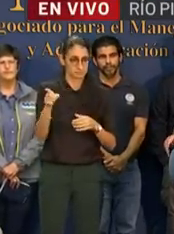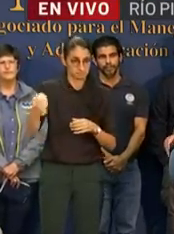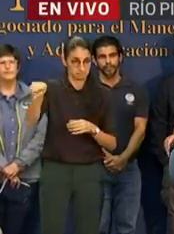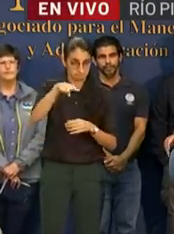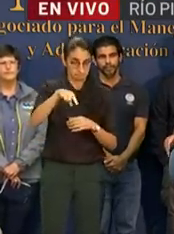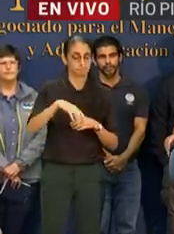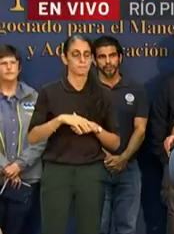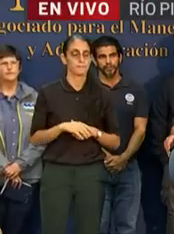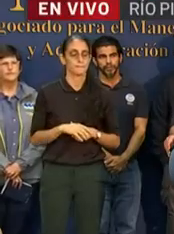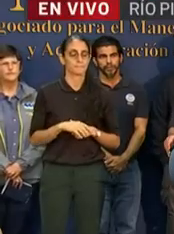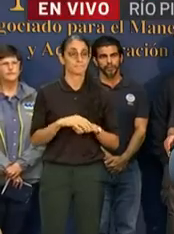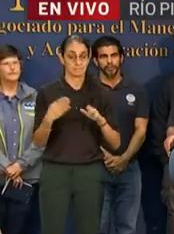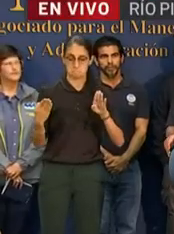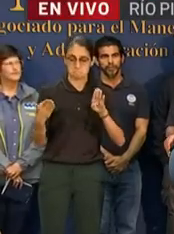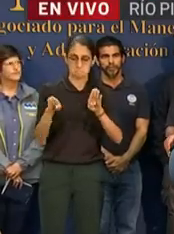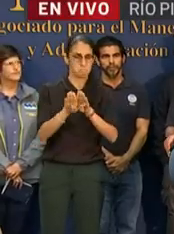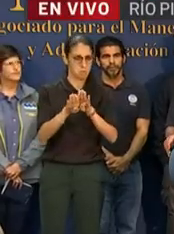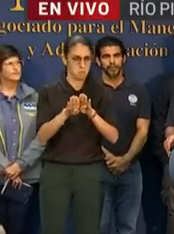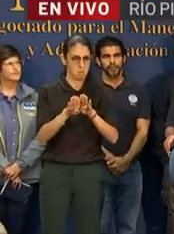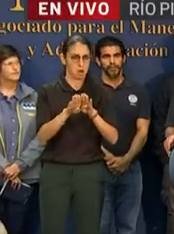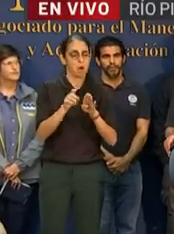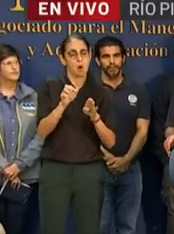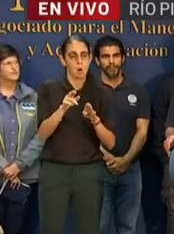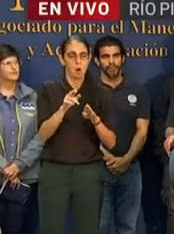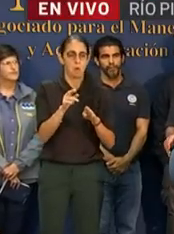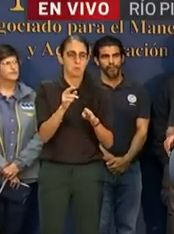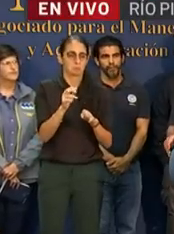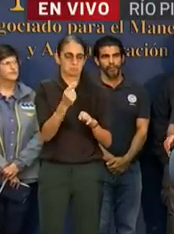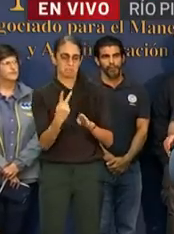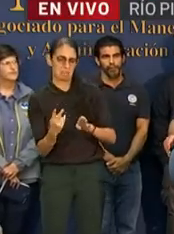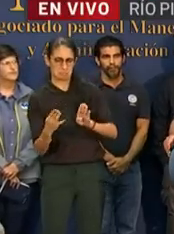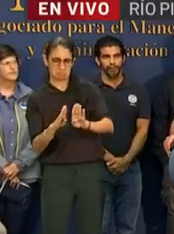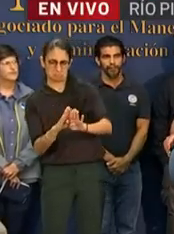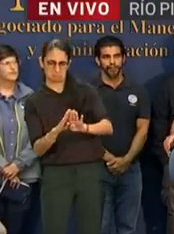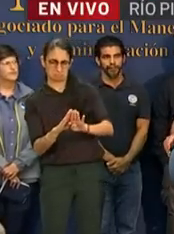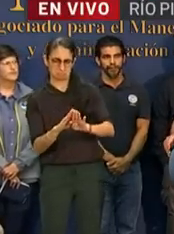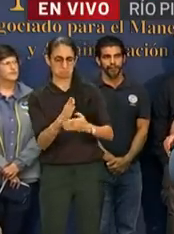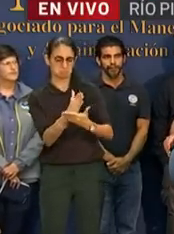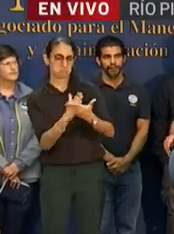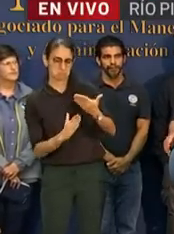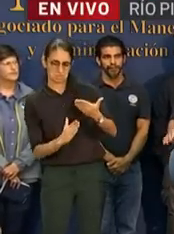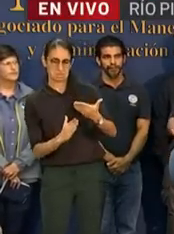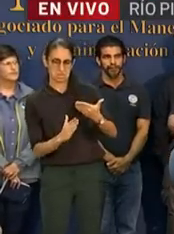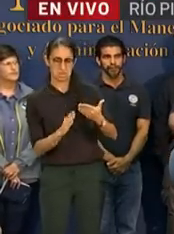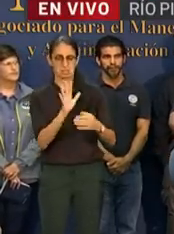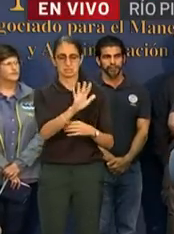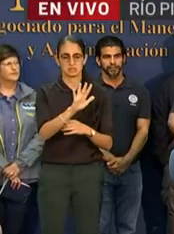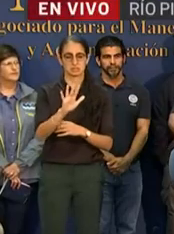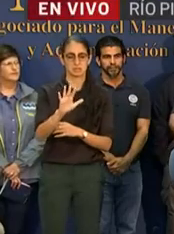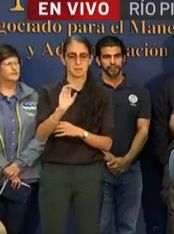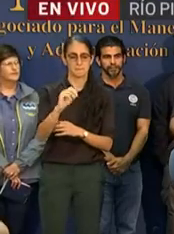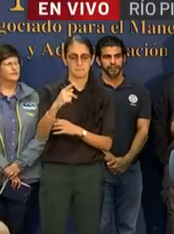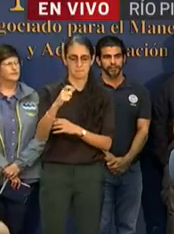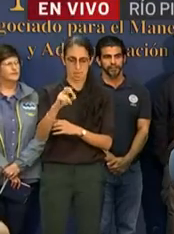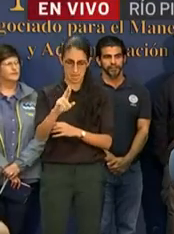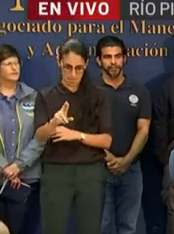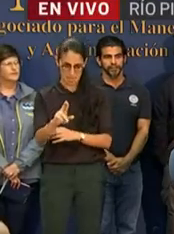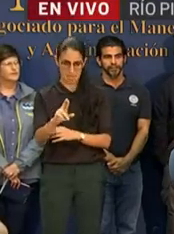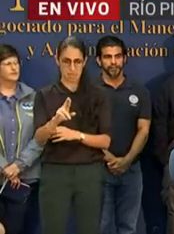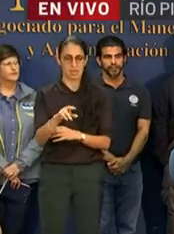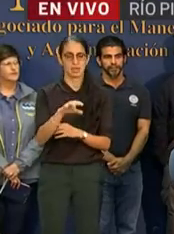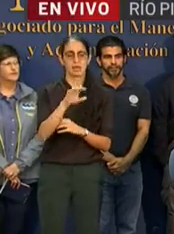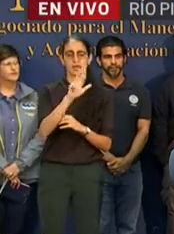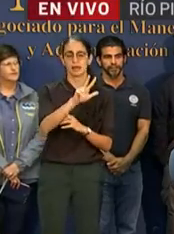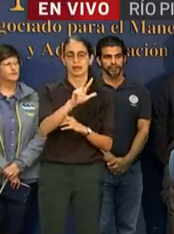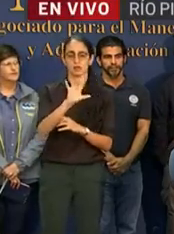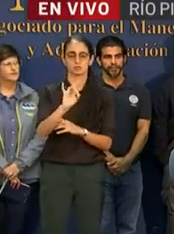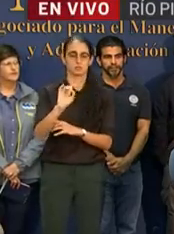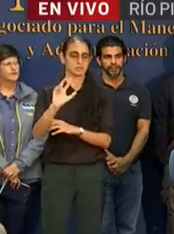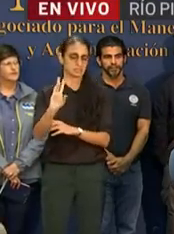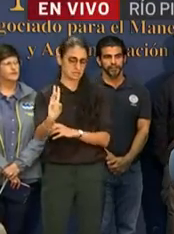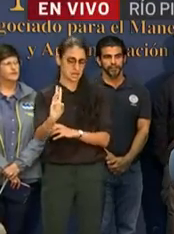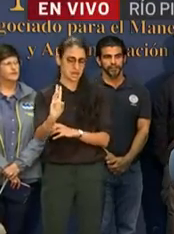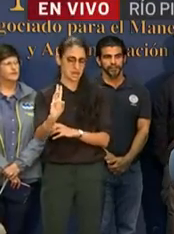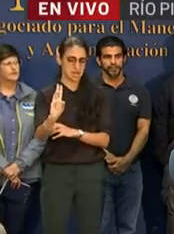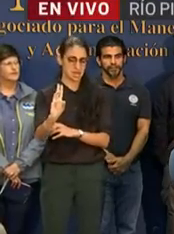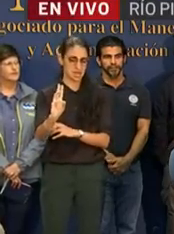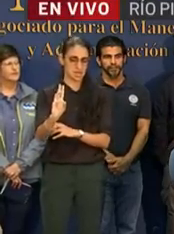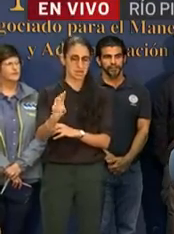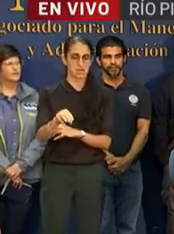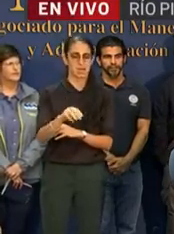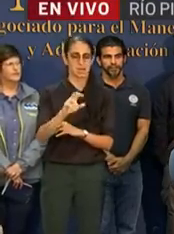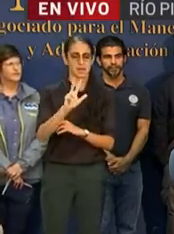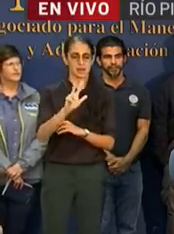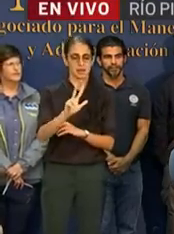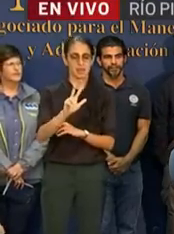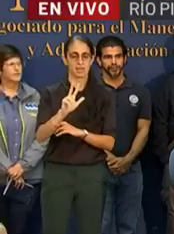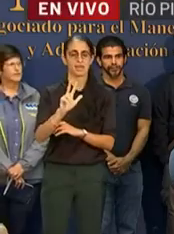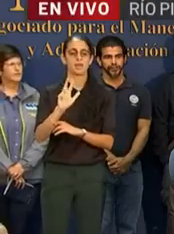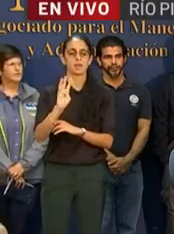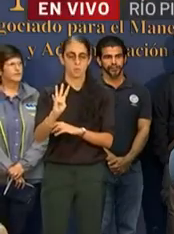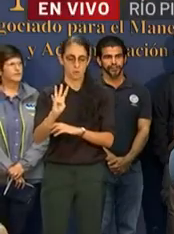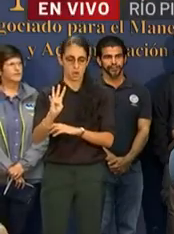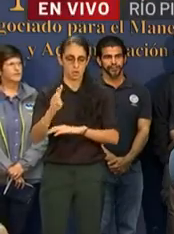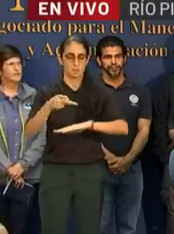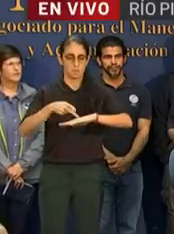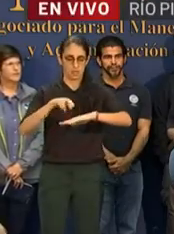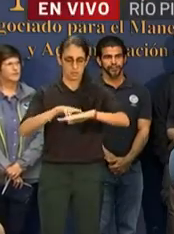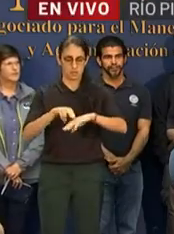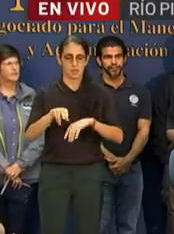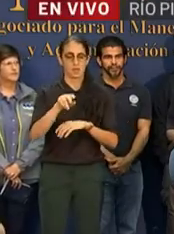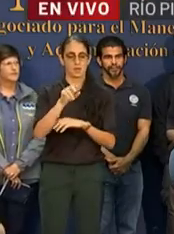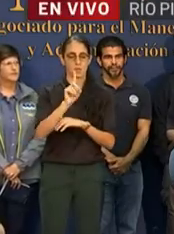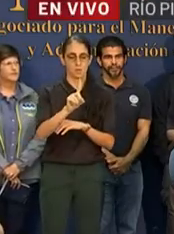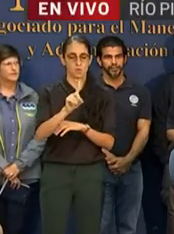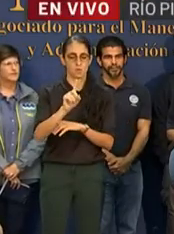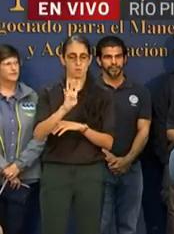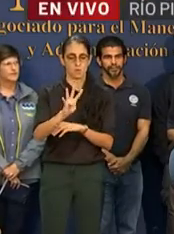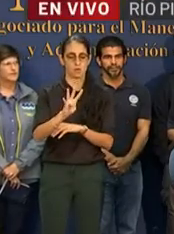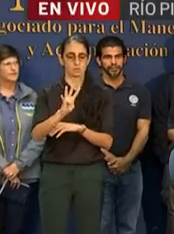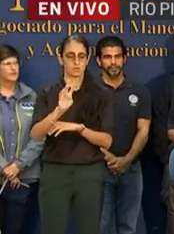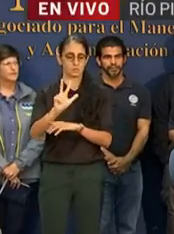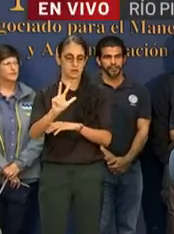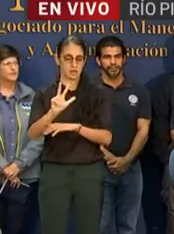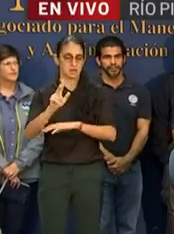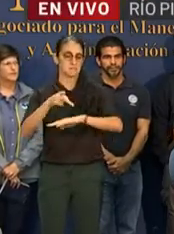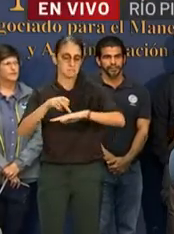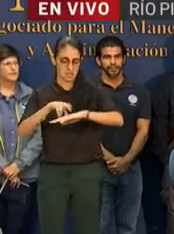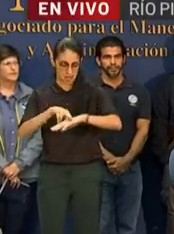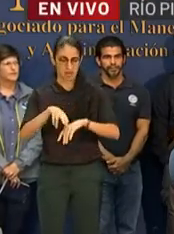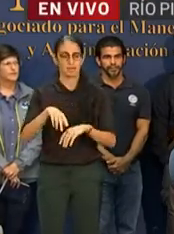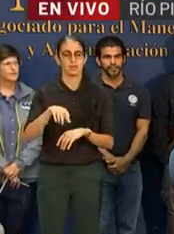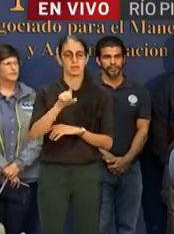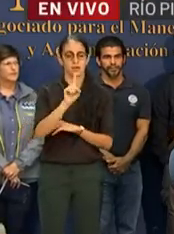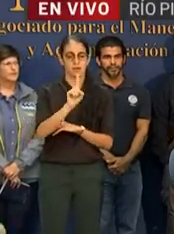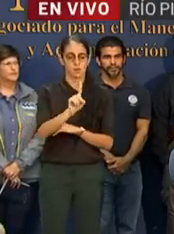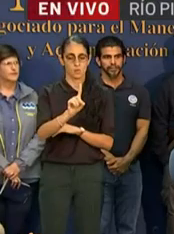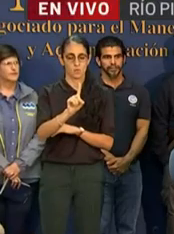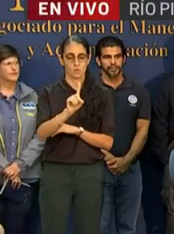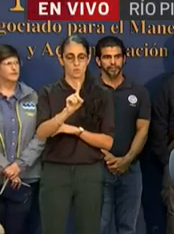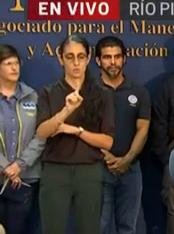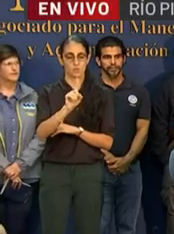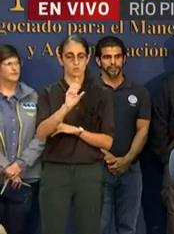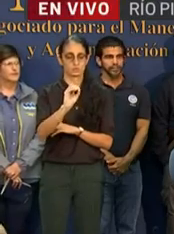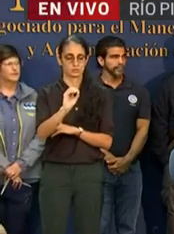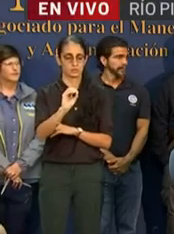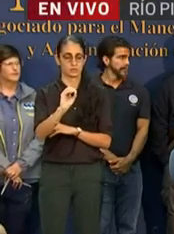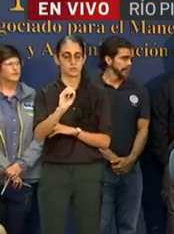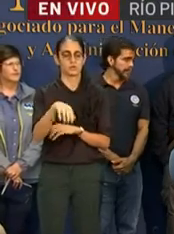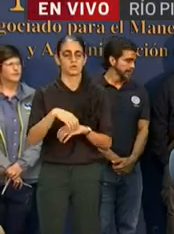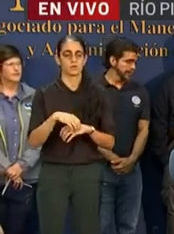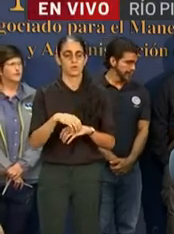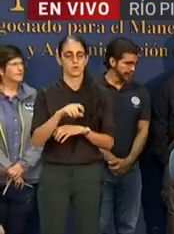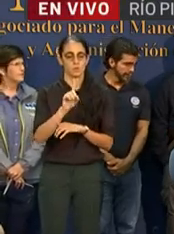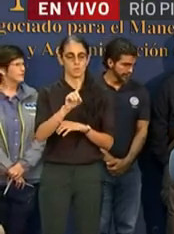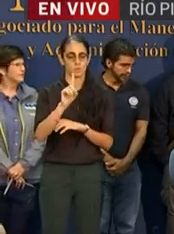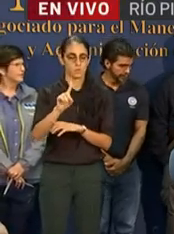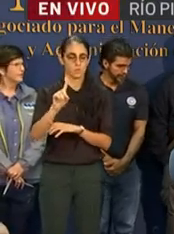AÉREA PARA MAYORES DETALLES.